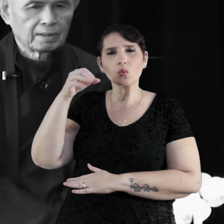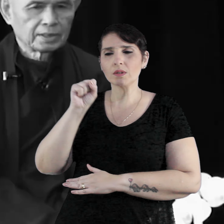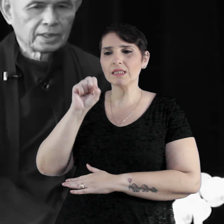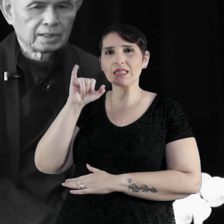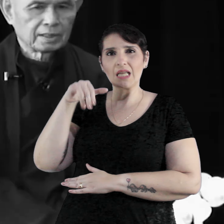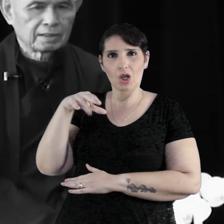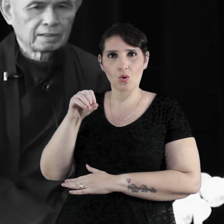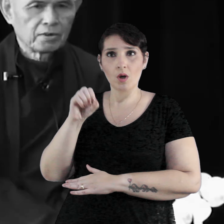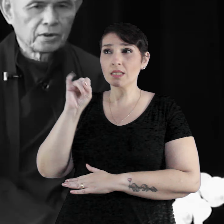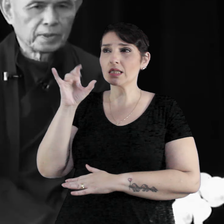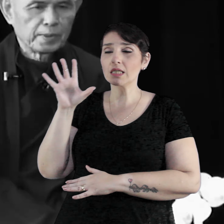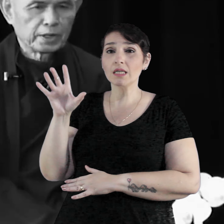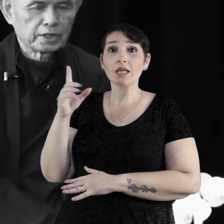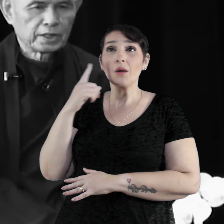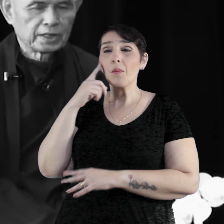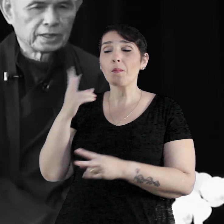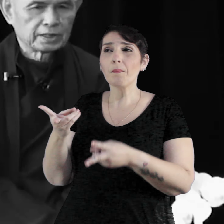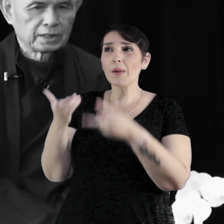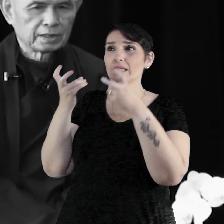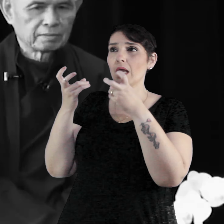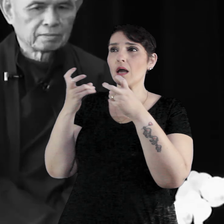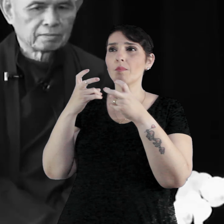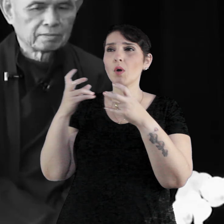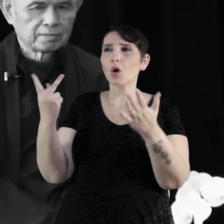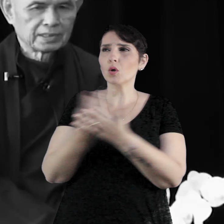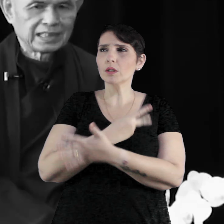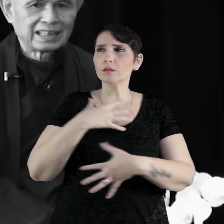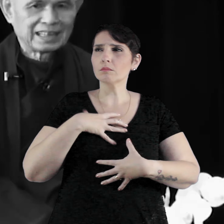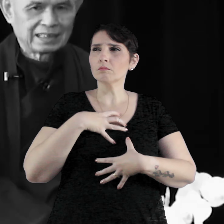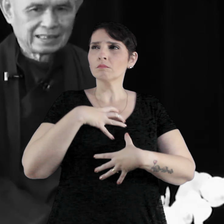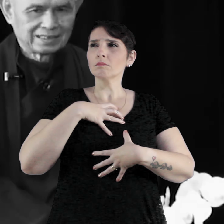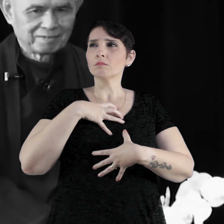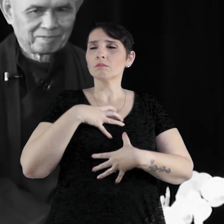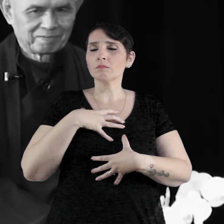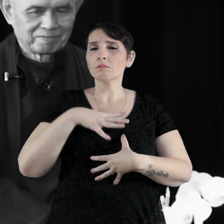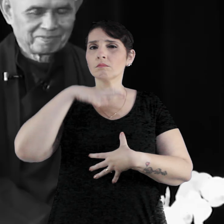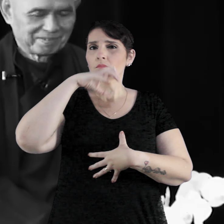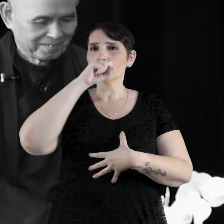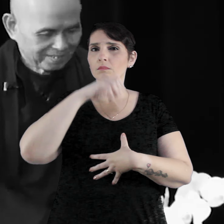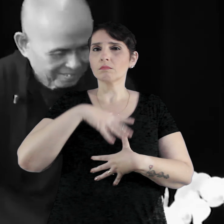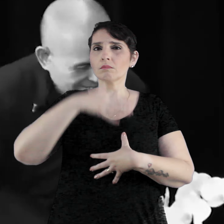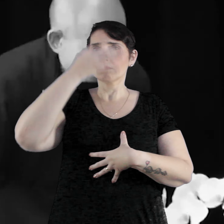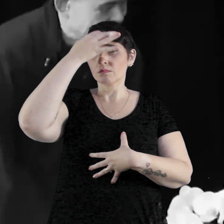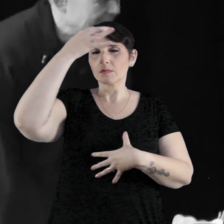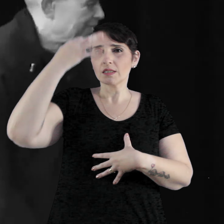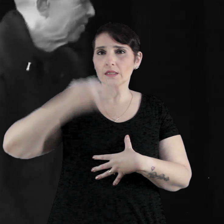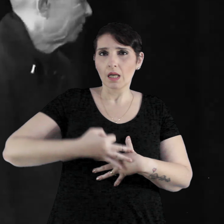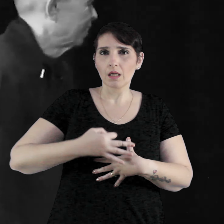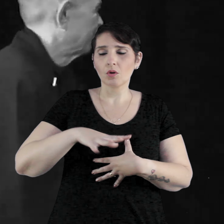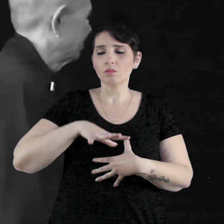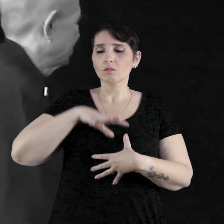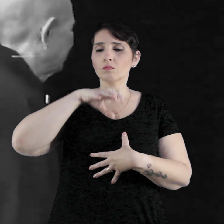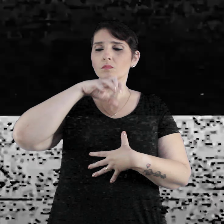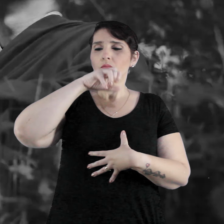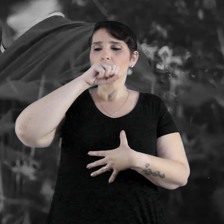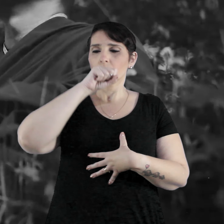Praticamos a respiração consciente, inspirando e expirando. Nós dissemos